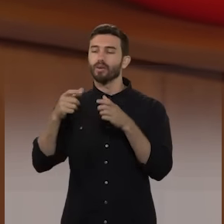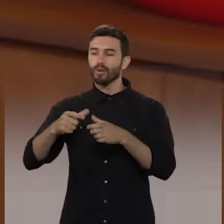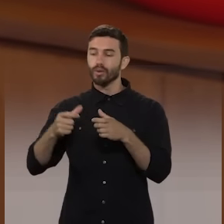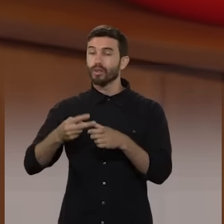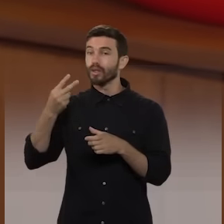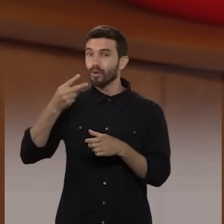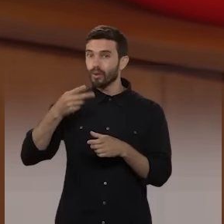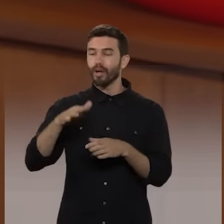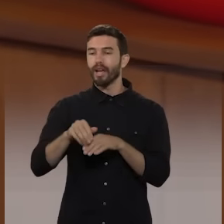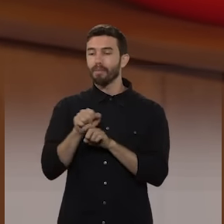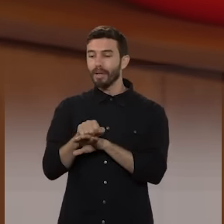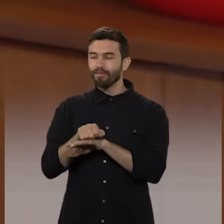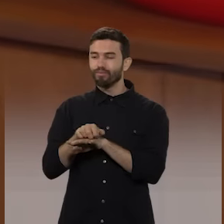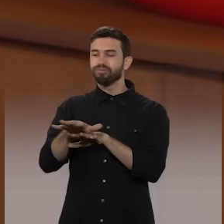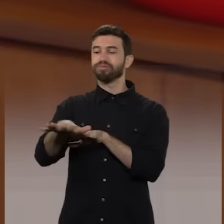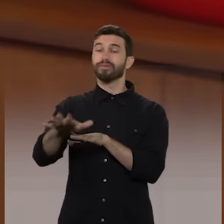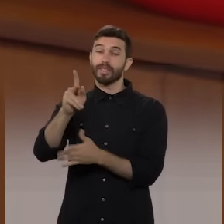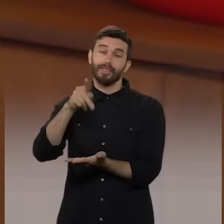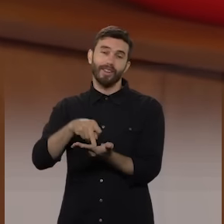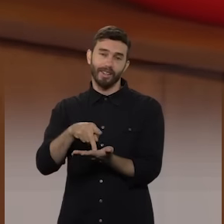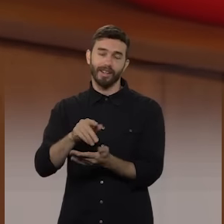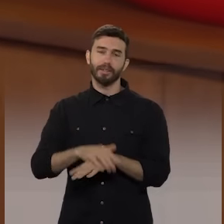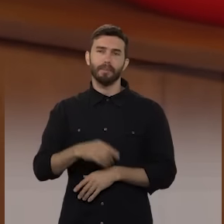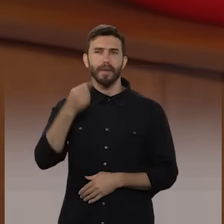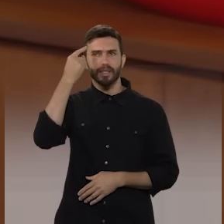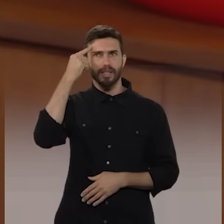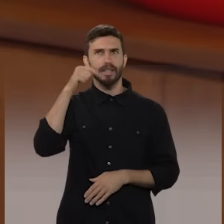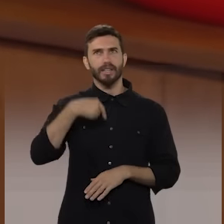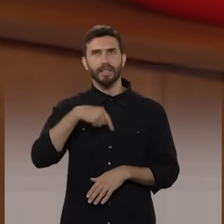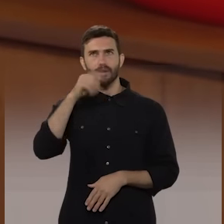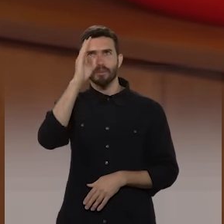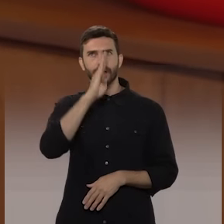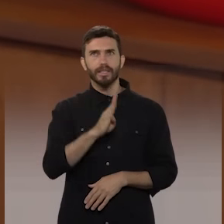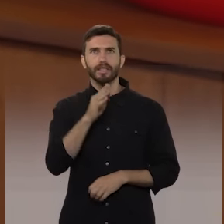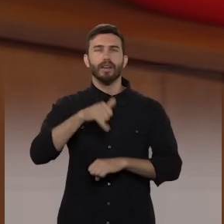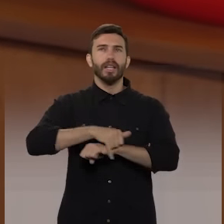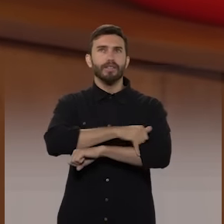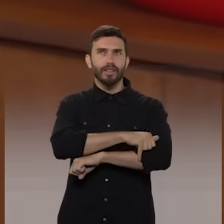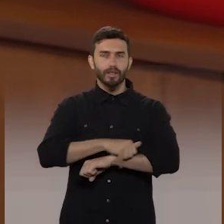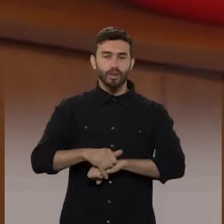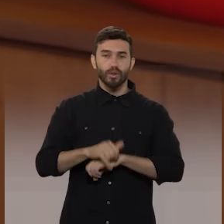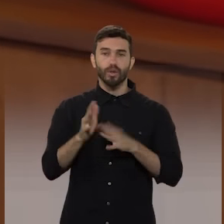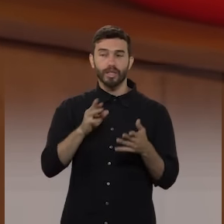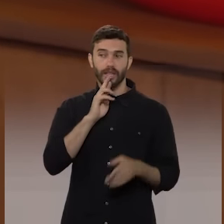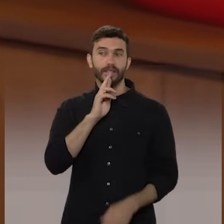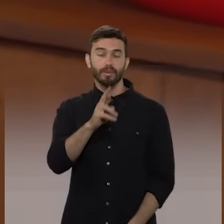E isso no Brasil, falando da infraestrutura já, Emerson, isso no Brasil é muito importante,